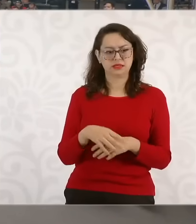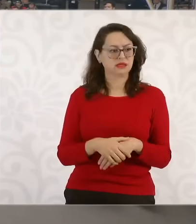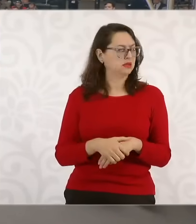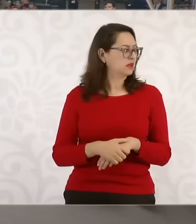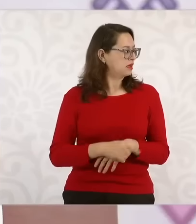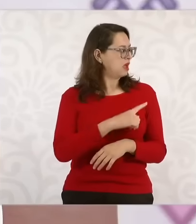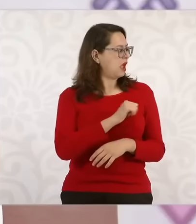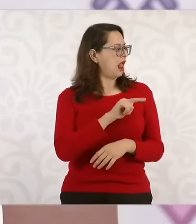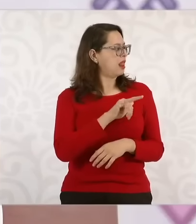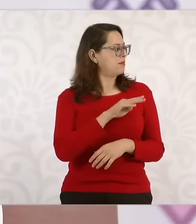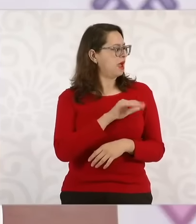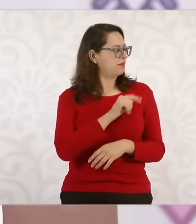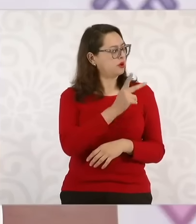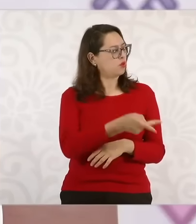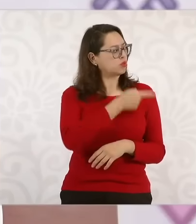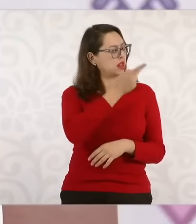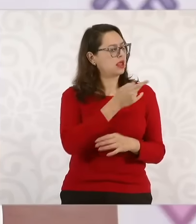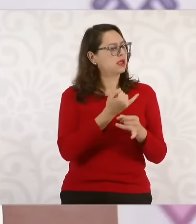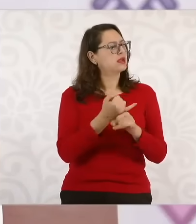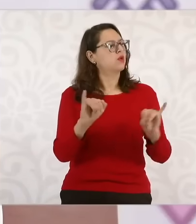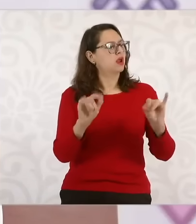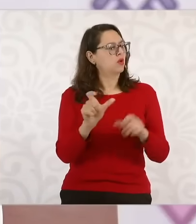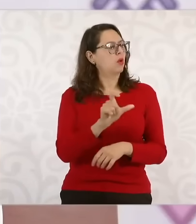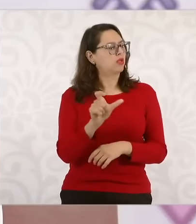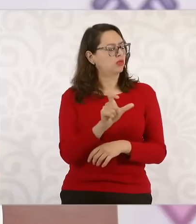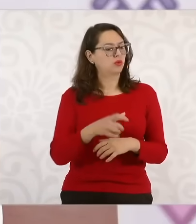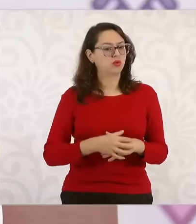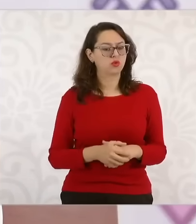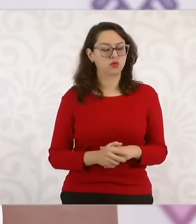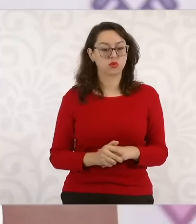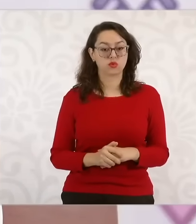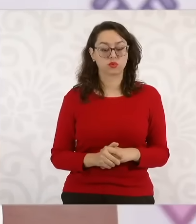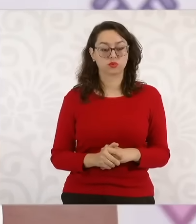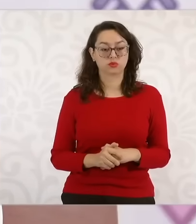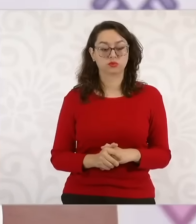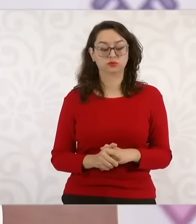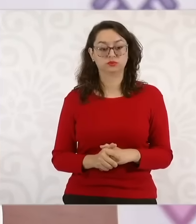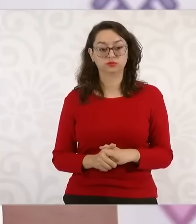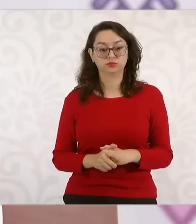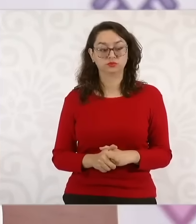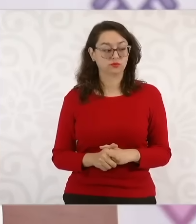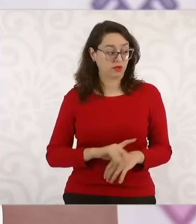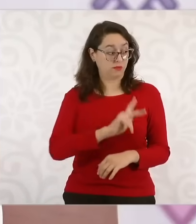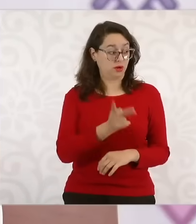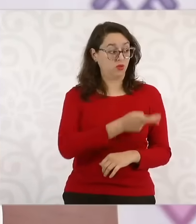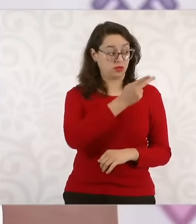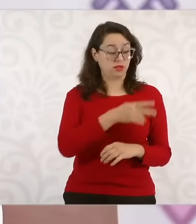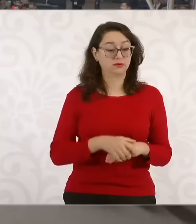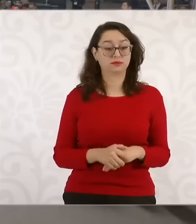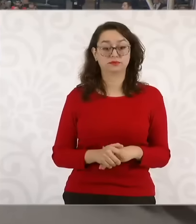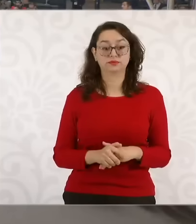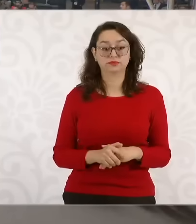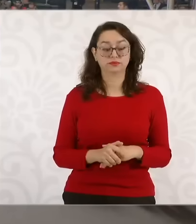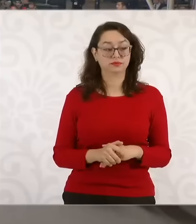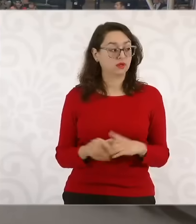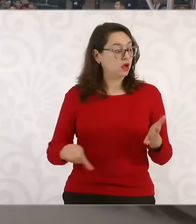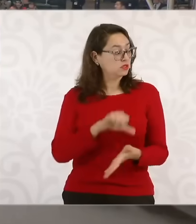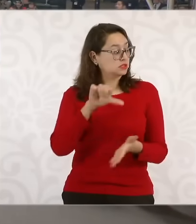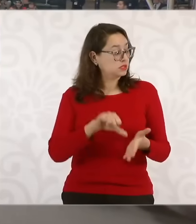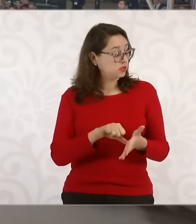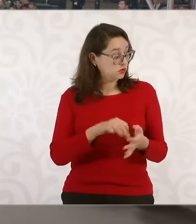cuándo vamos a inaugurar Canaín? Está, está sí, pero la sede no sé si ya está terminada